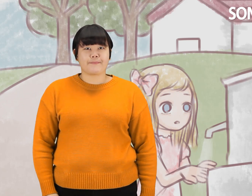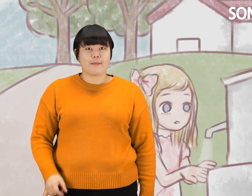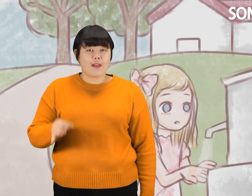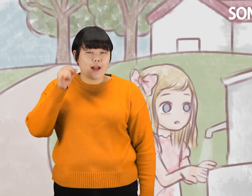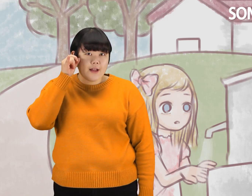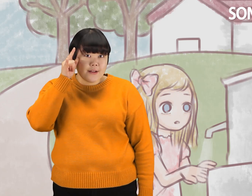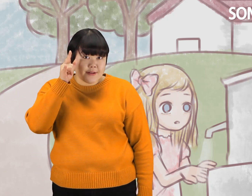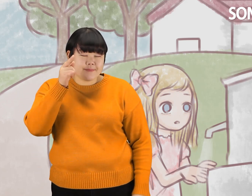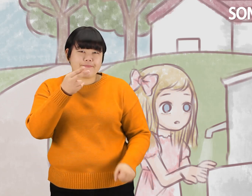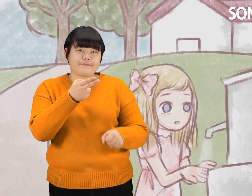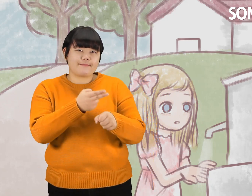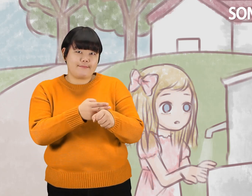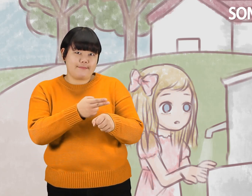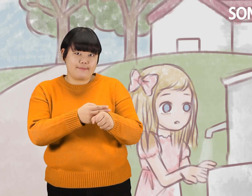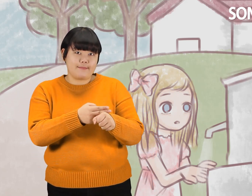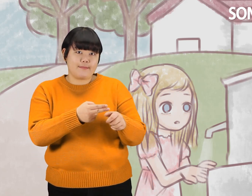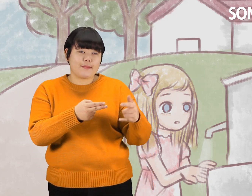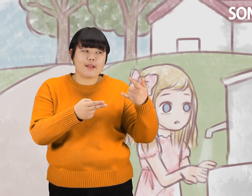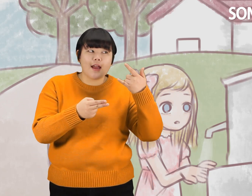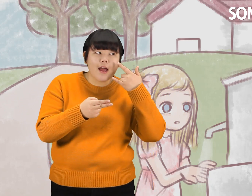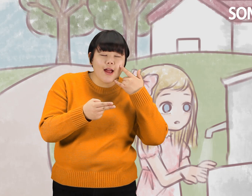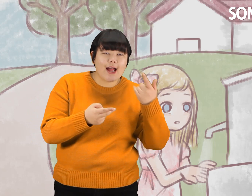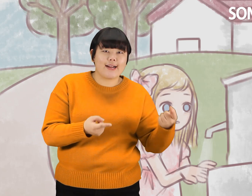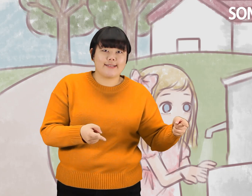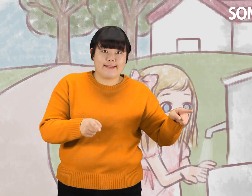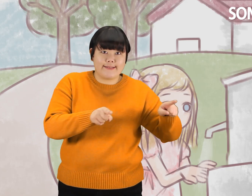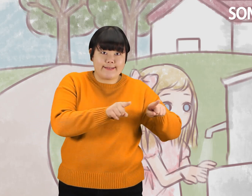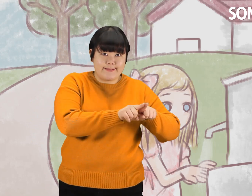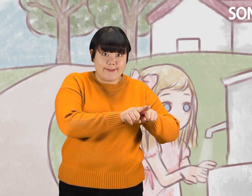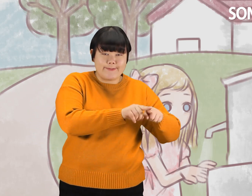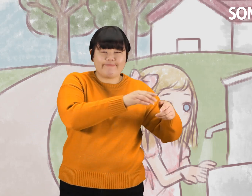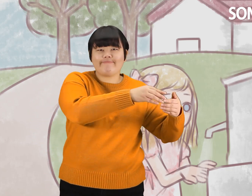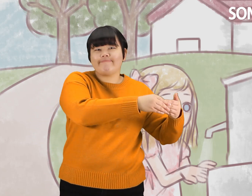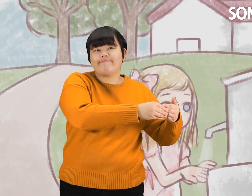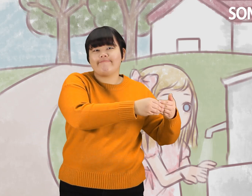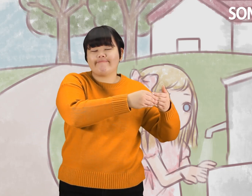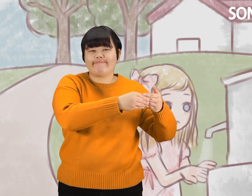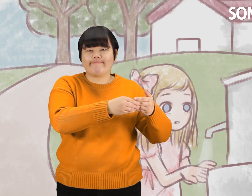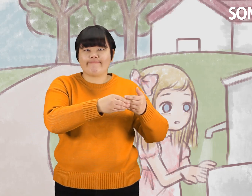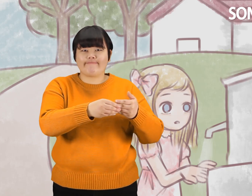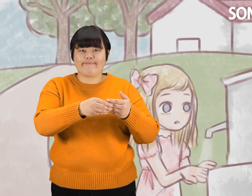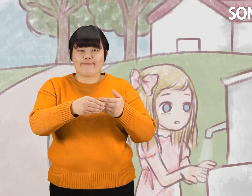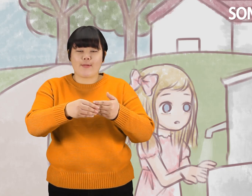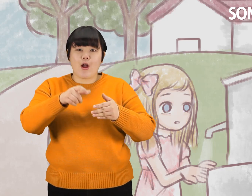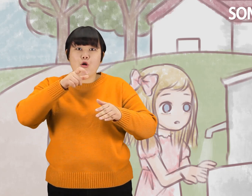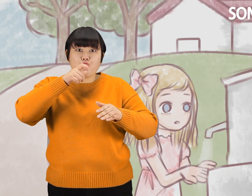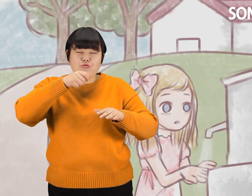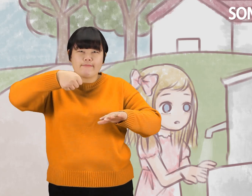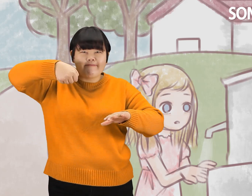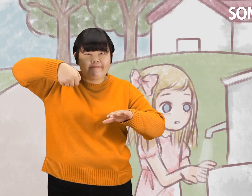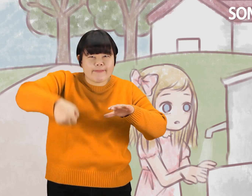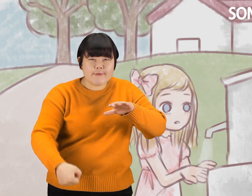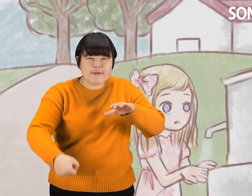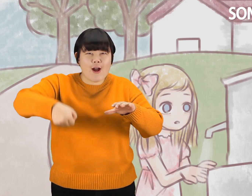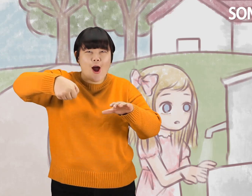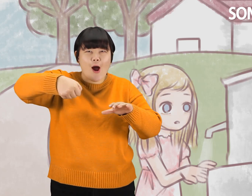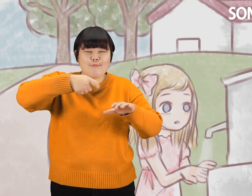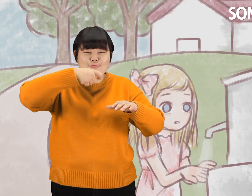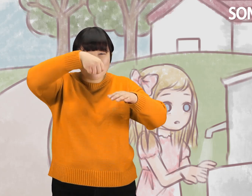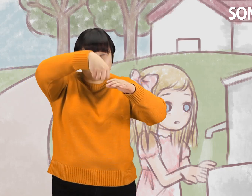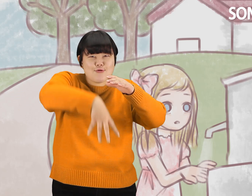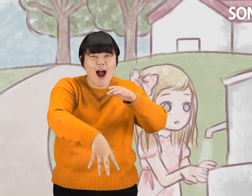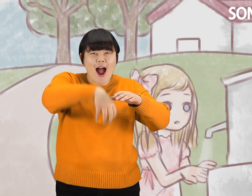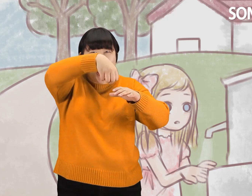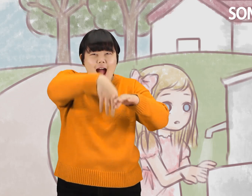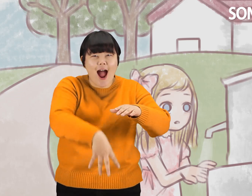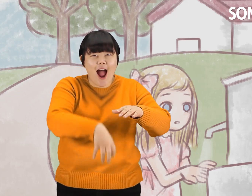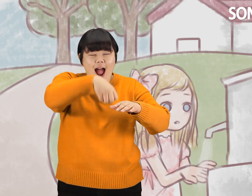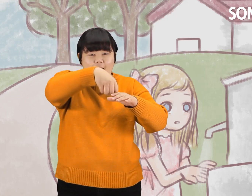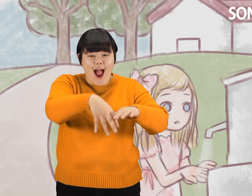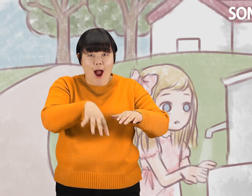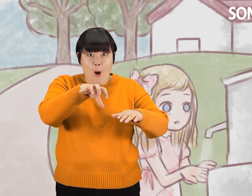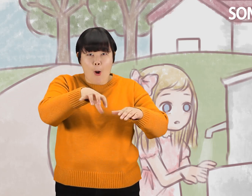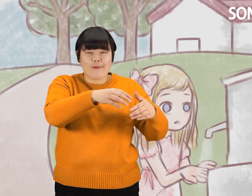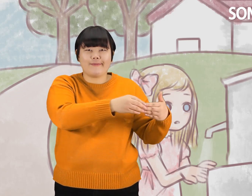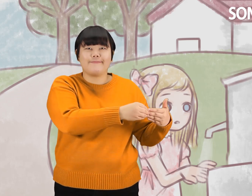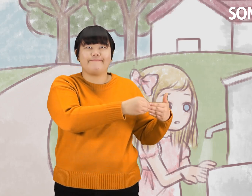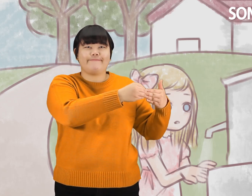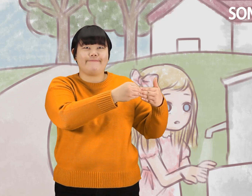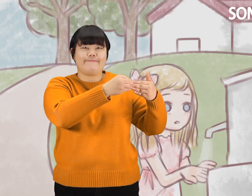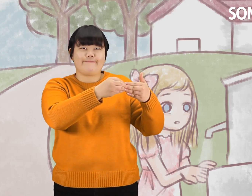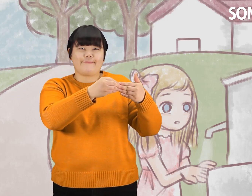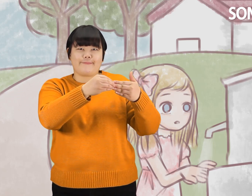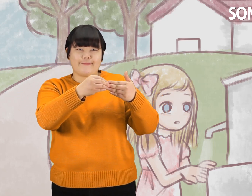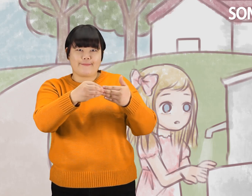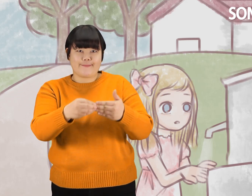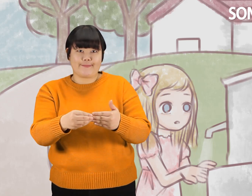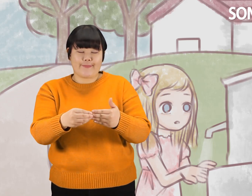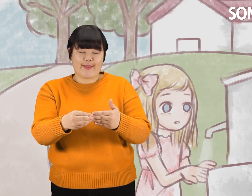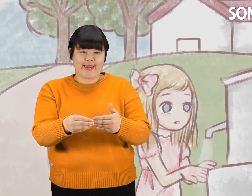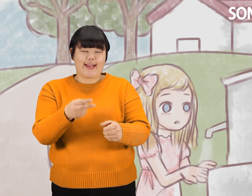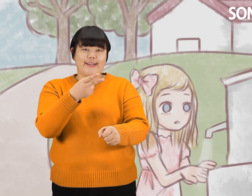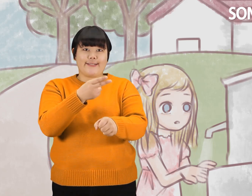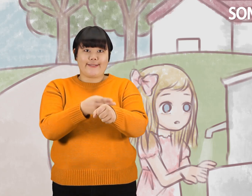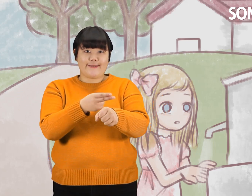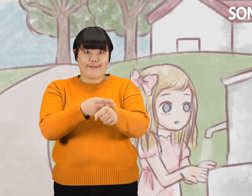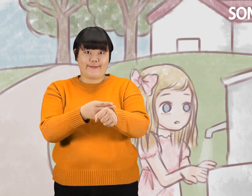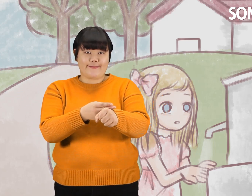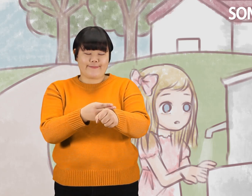一日は、サリバン先生がヘレンを連れてポンプ井戸がある場所に行きました。